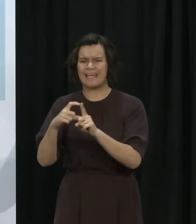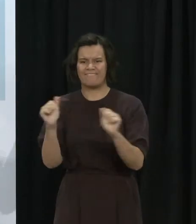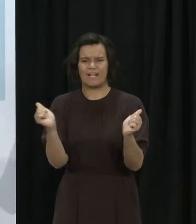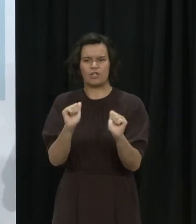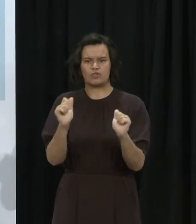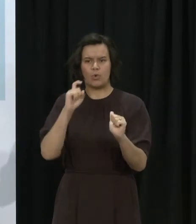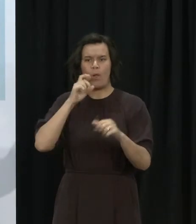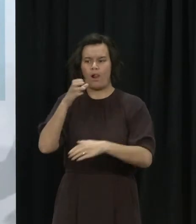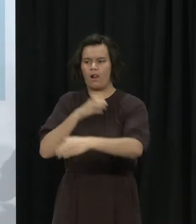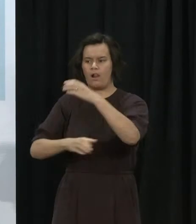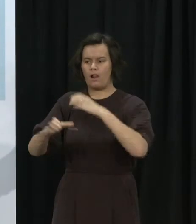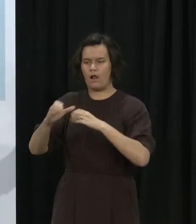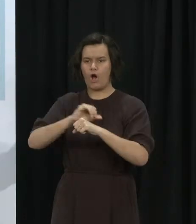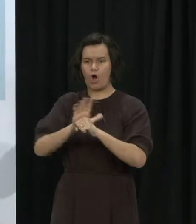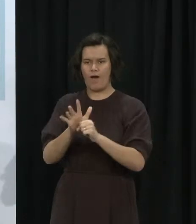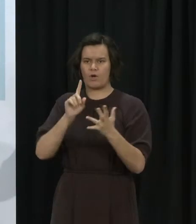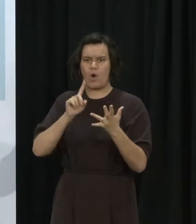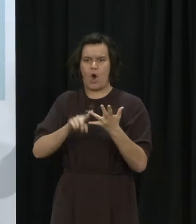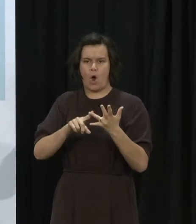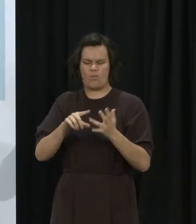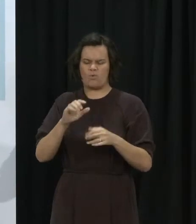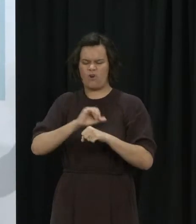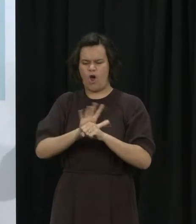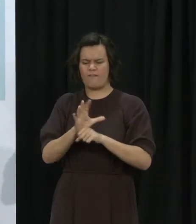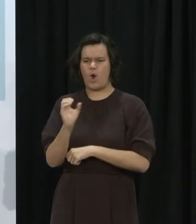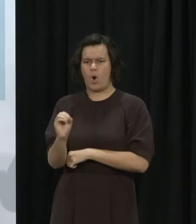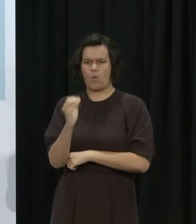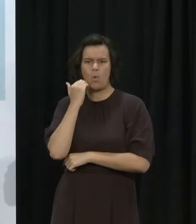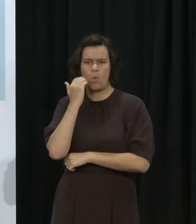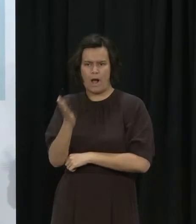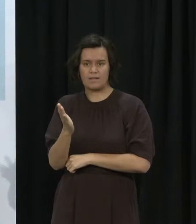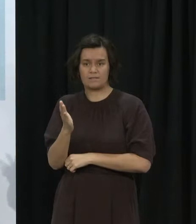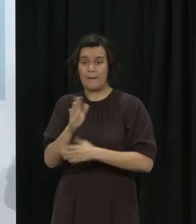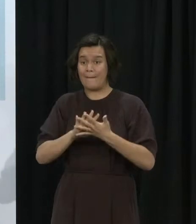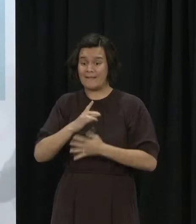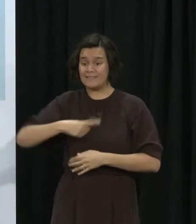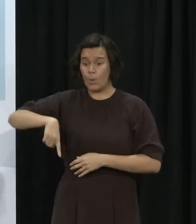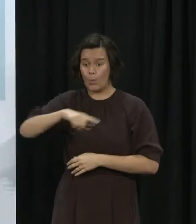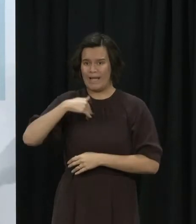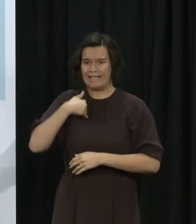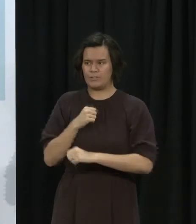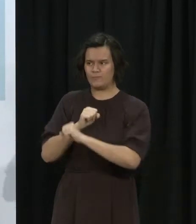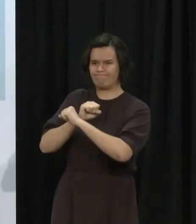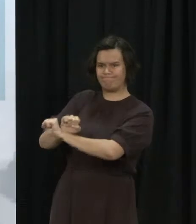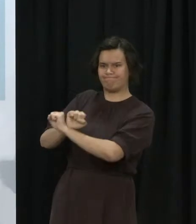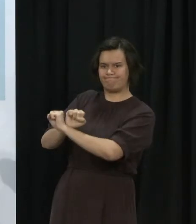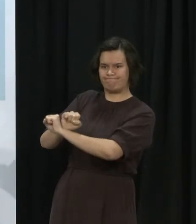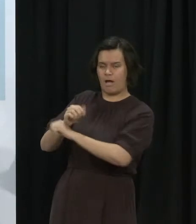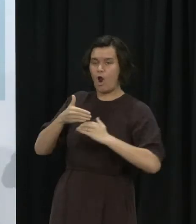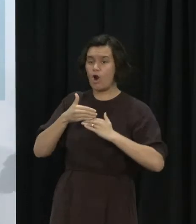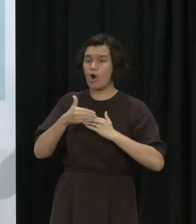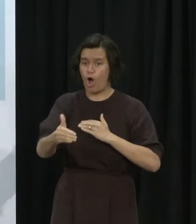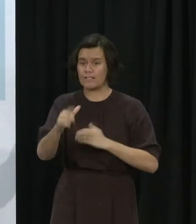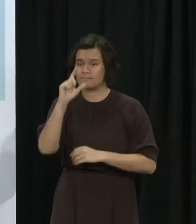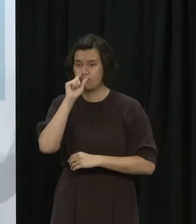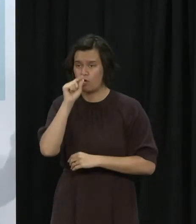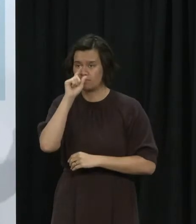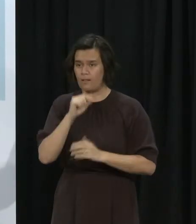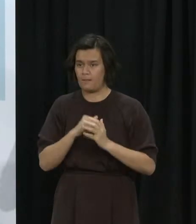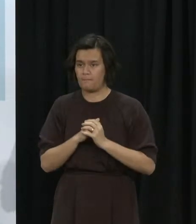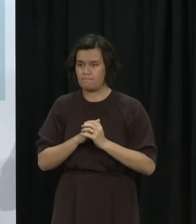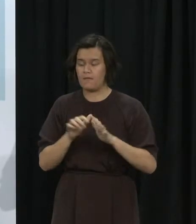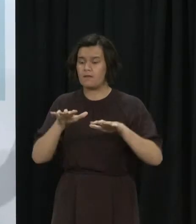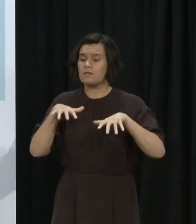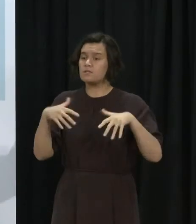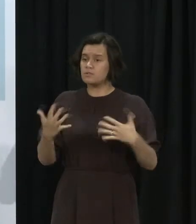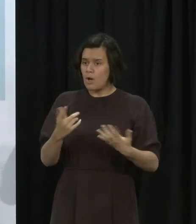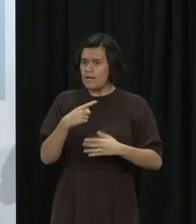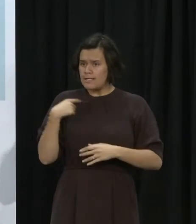a te iwi. Ko nga keehi katoa ka